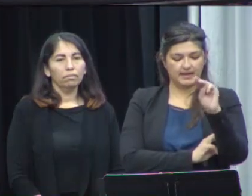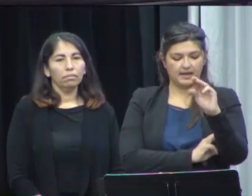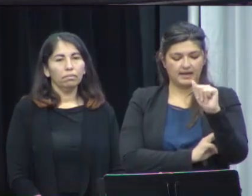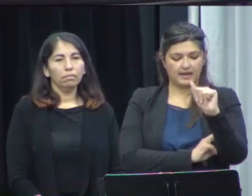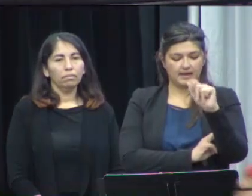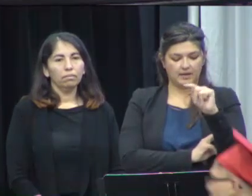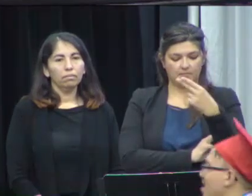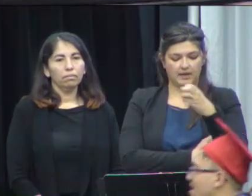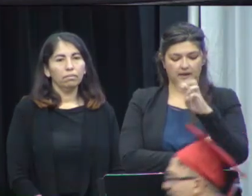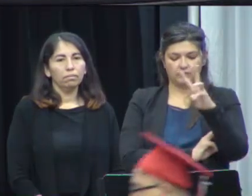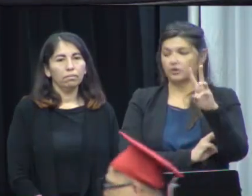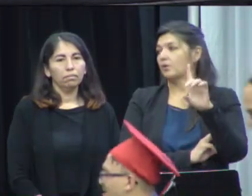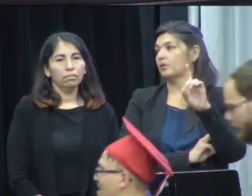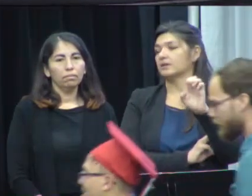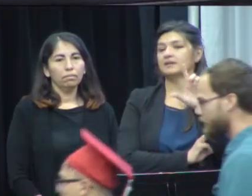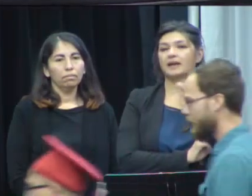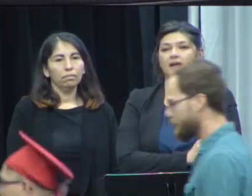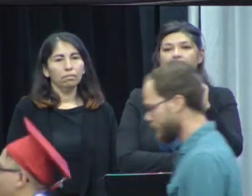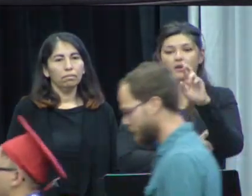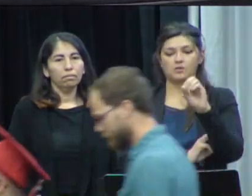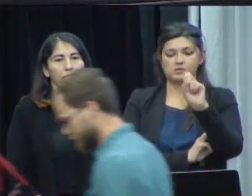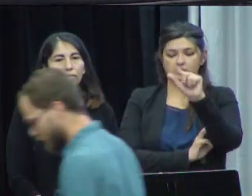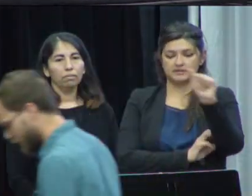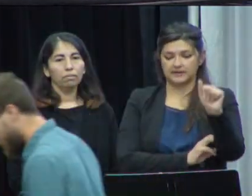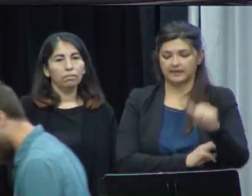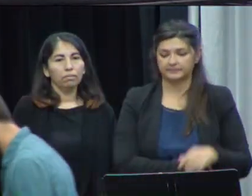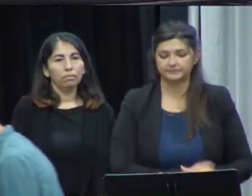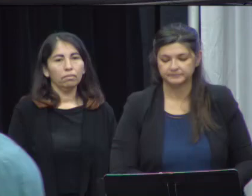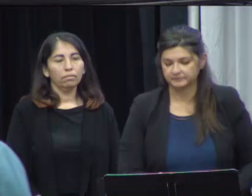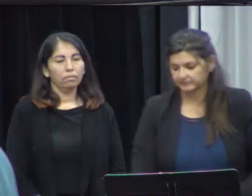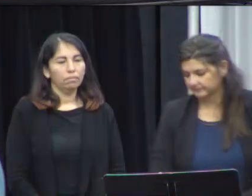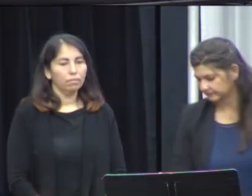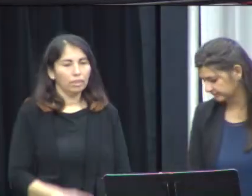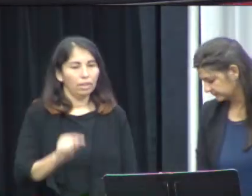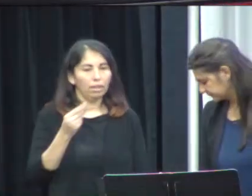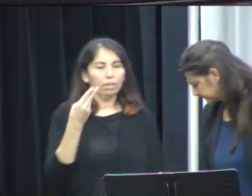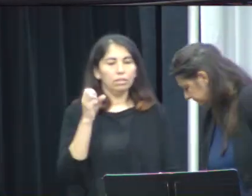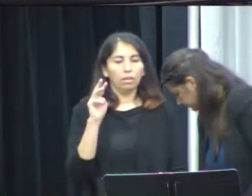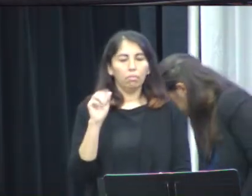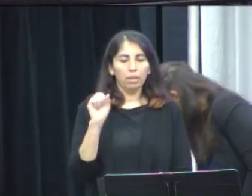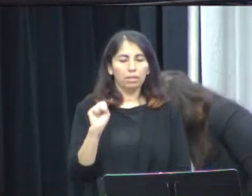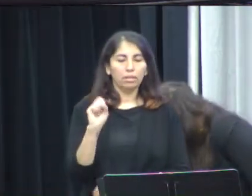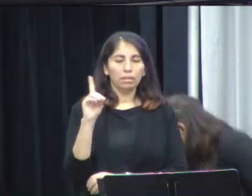(audience applauds) Thomas Denton. (audience applauds)